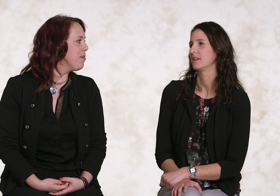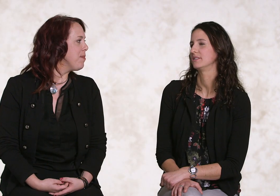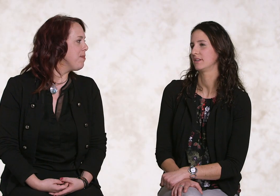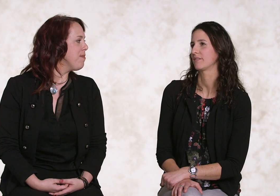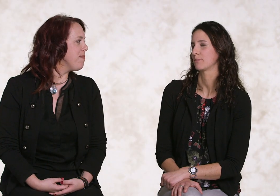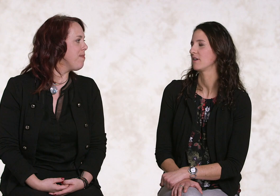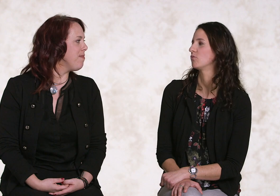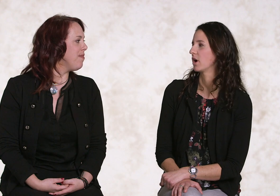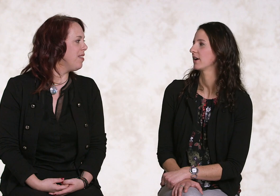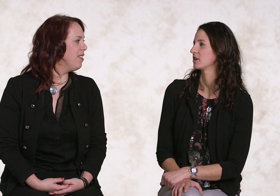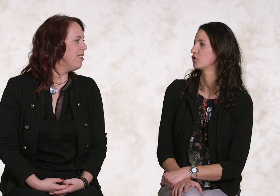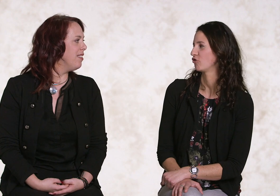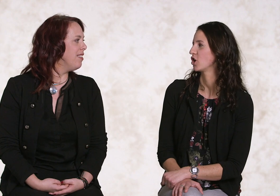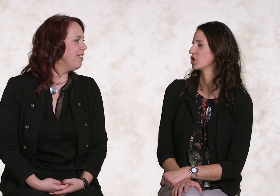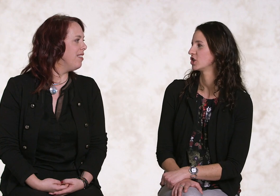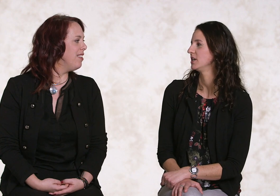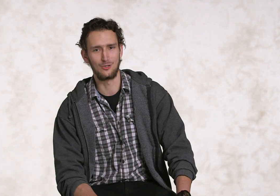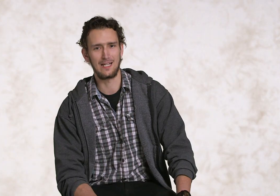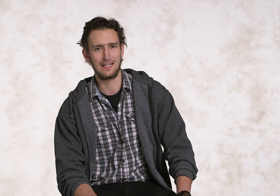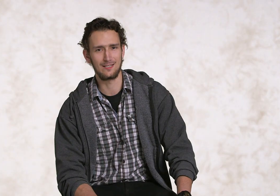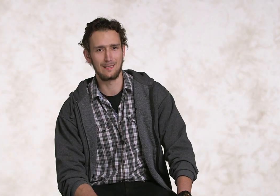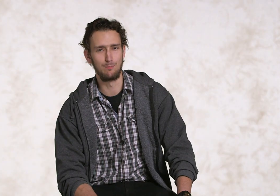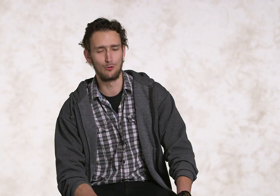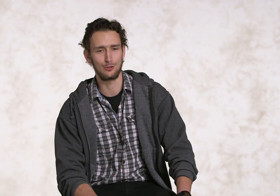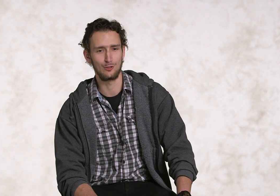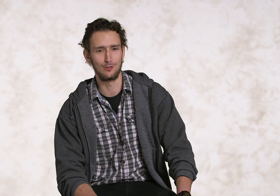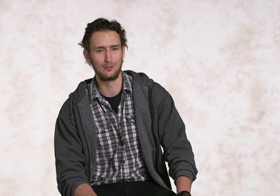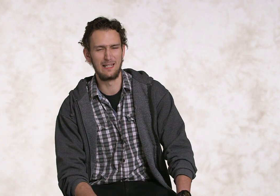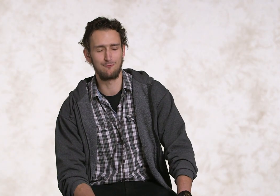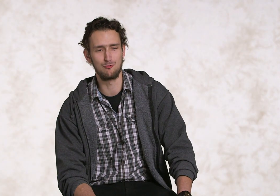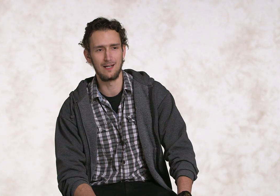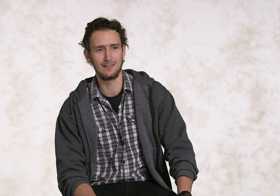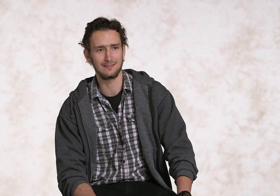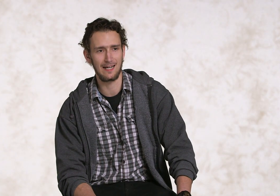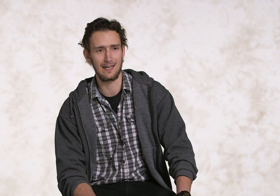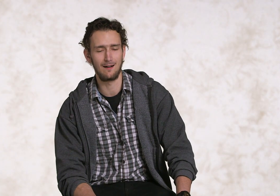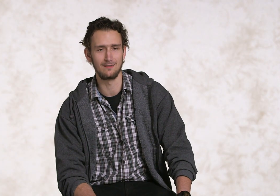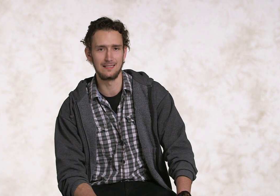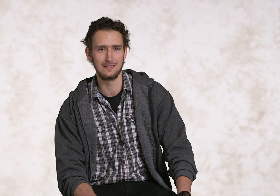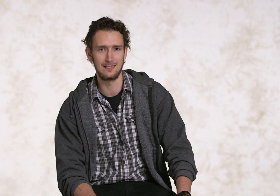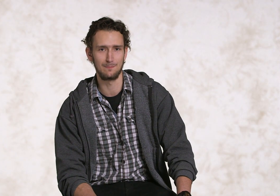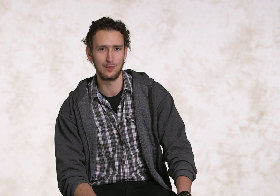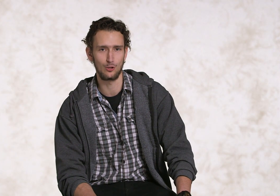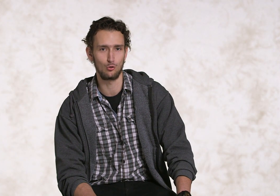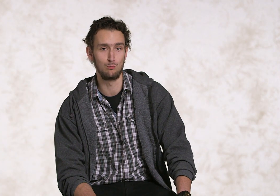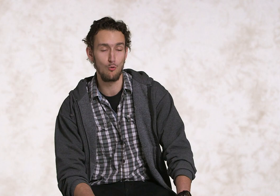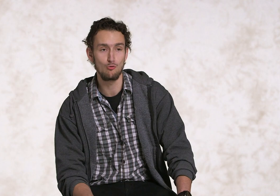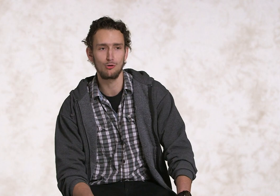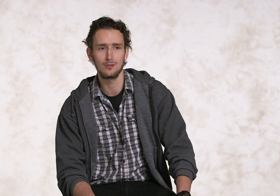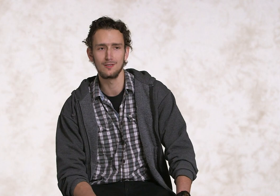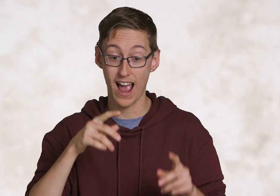à le dire avec ma voix quand je suis fâchée. Je dirais que c'est plus défoulant, sacrer en langue des signes, parce que tu bouges.